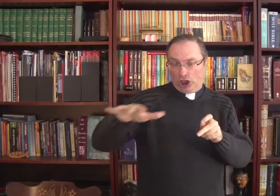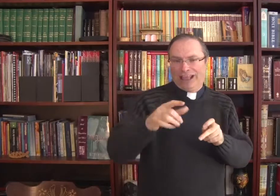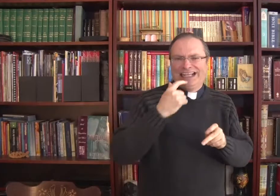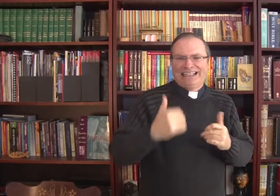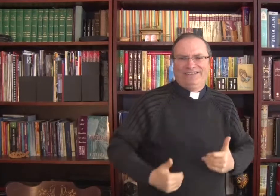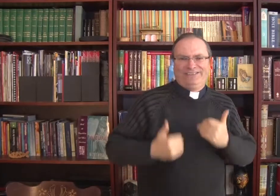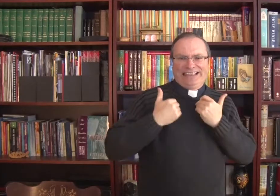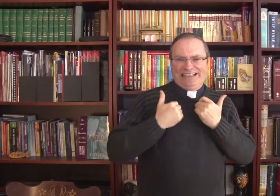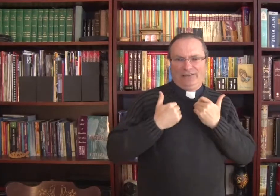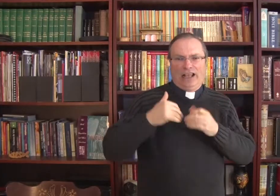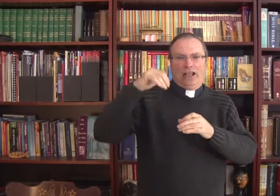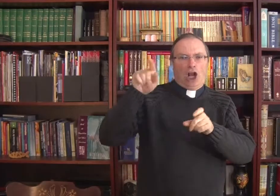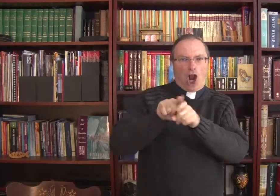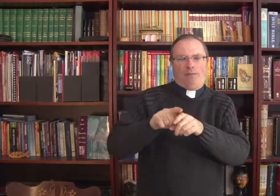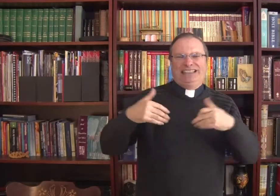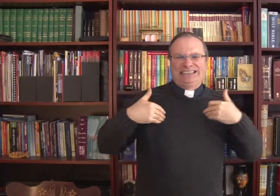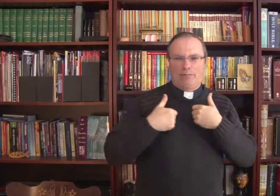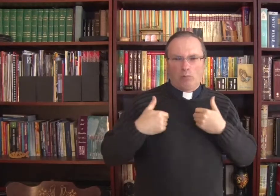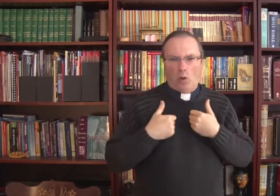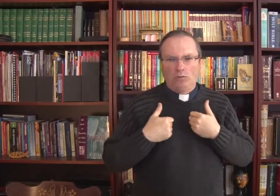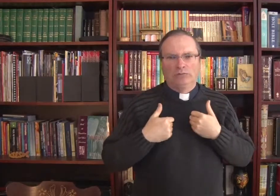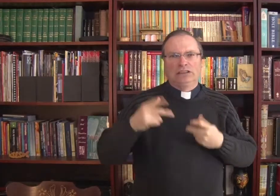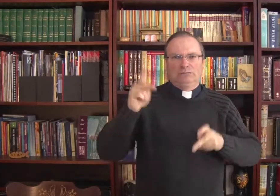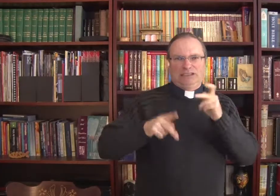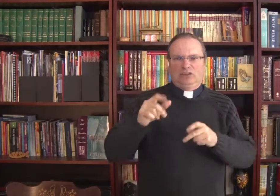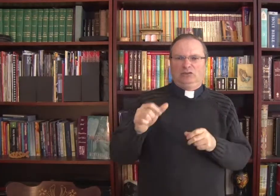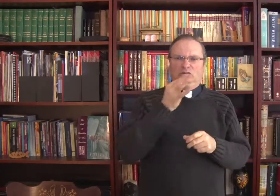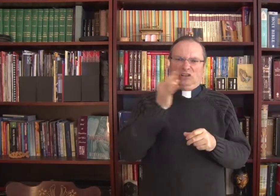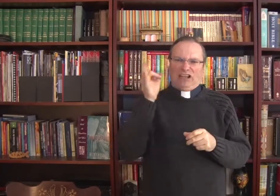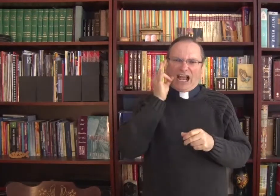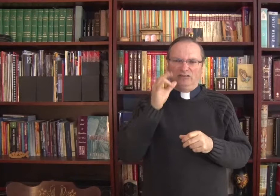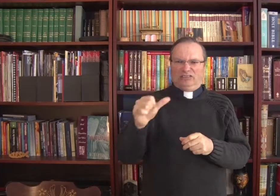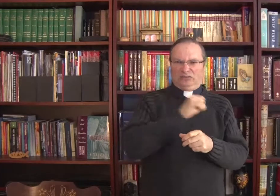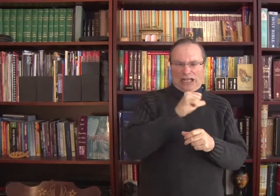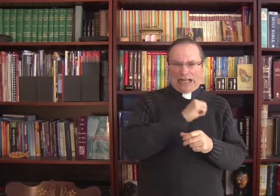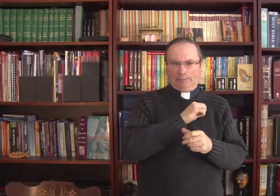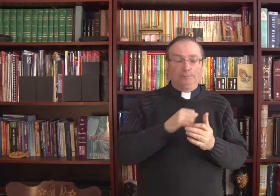qui vivent comme des animaux, des gens sauvages et violents.